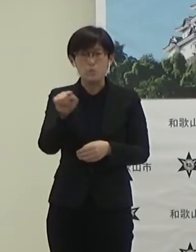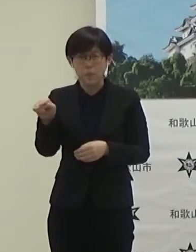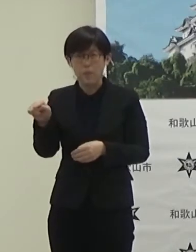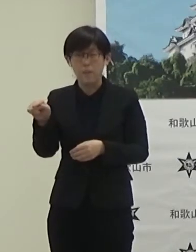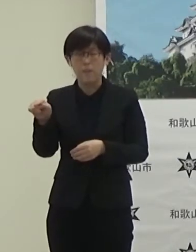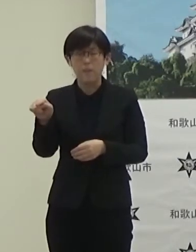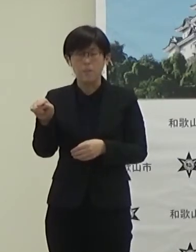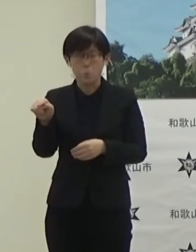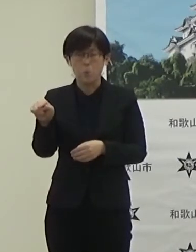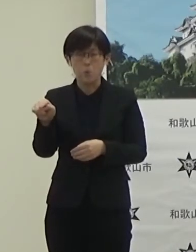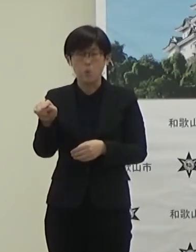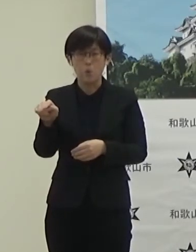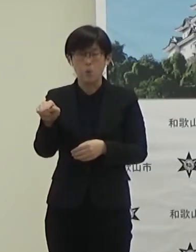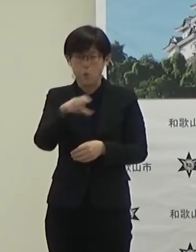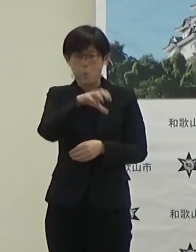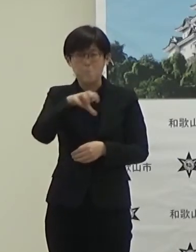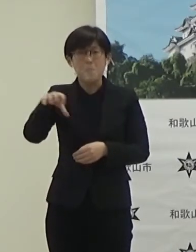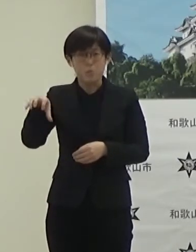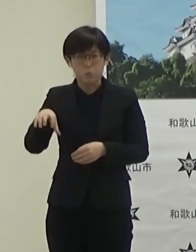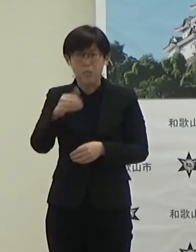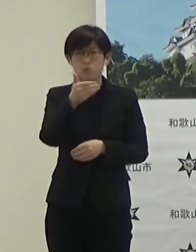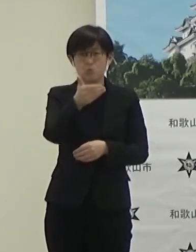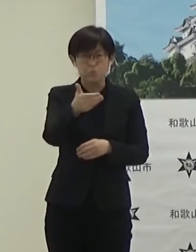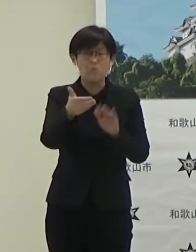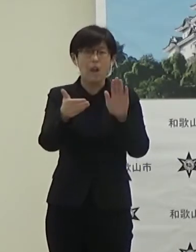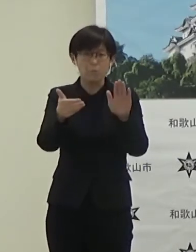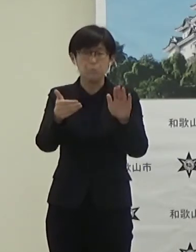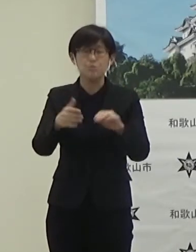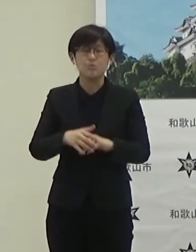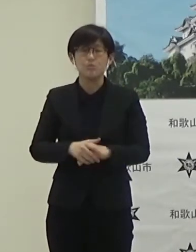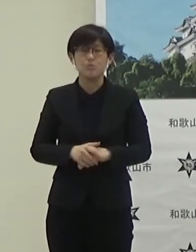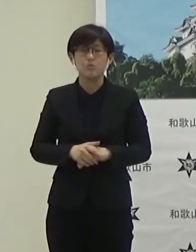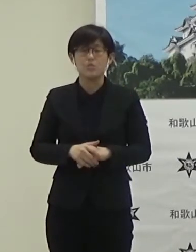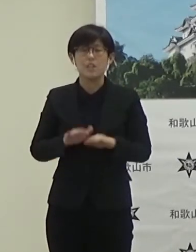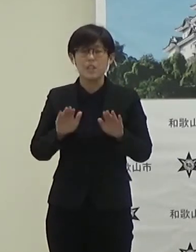有田港区こう分かれてるんですけども、今まで和歌山本港区っていうのは